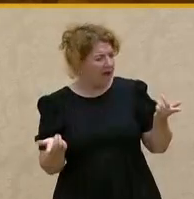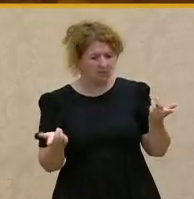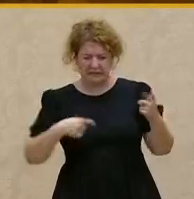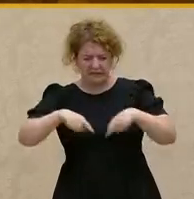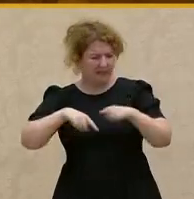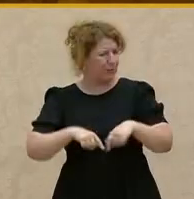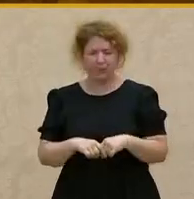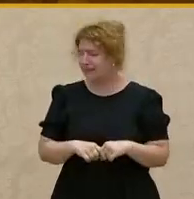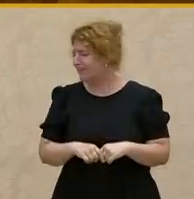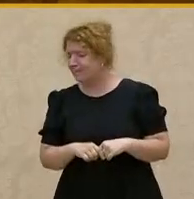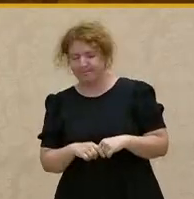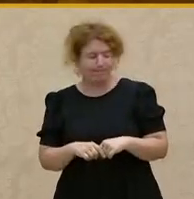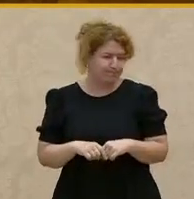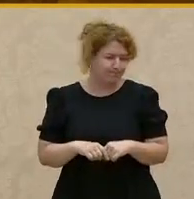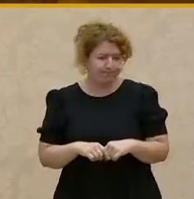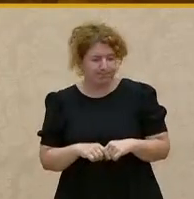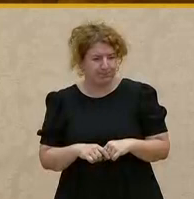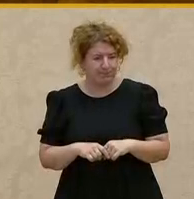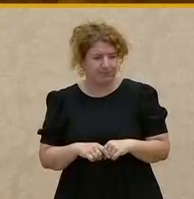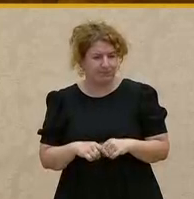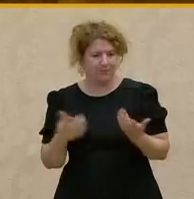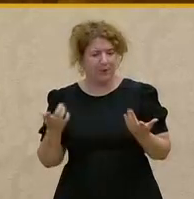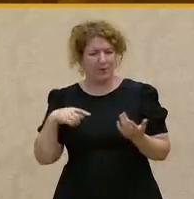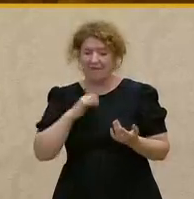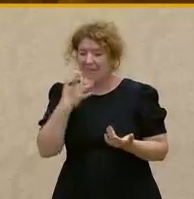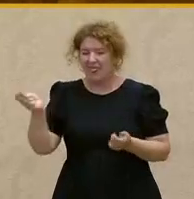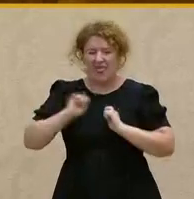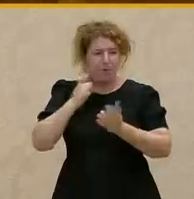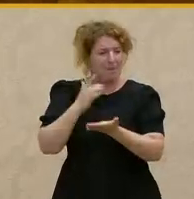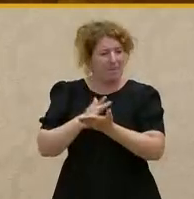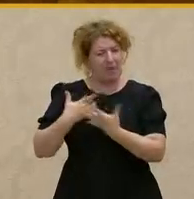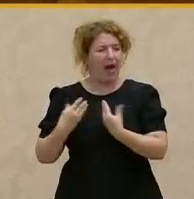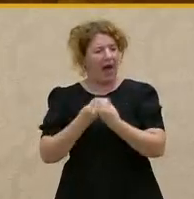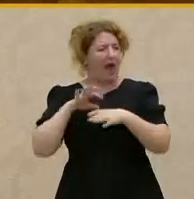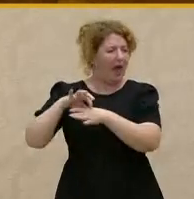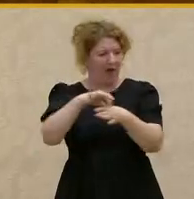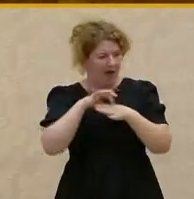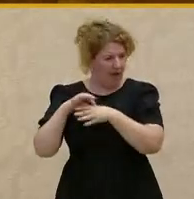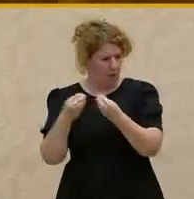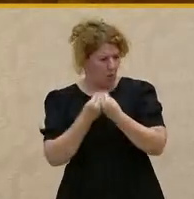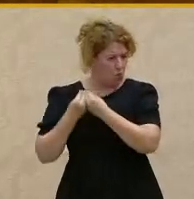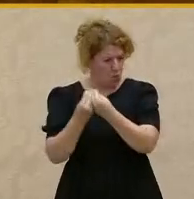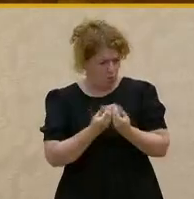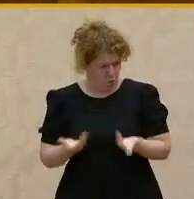que pueda disponer de algún mediador o de alguien que me pueda acompañar en los desplazamientos.